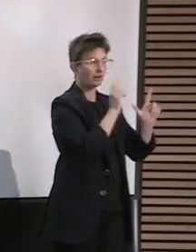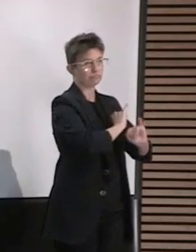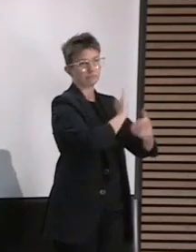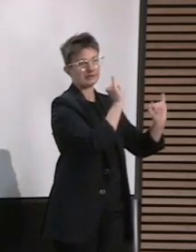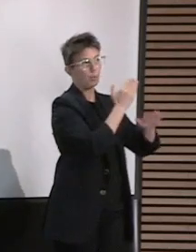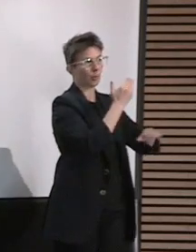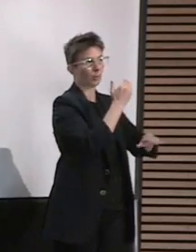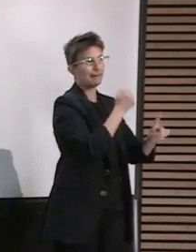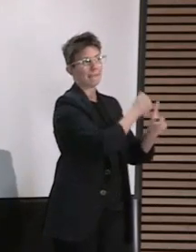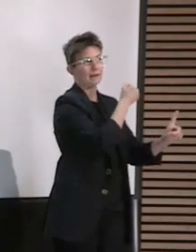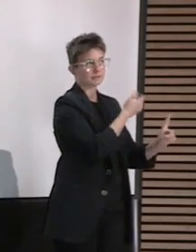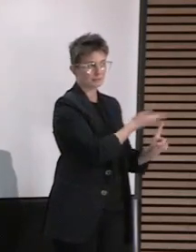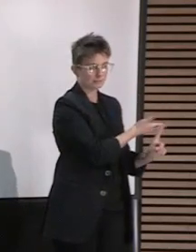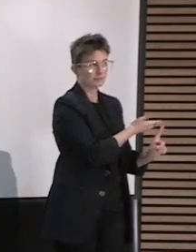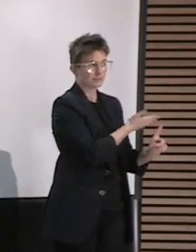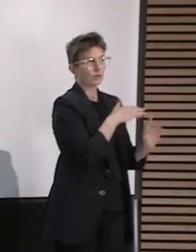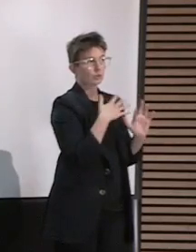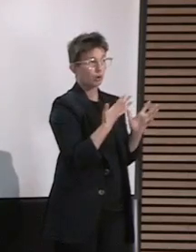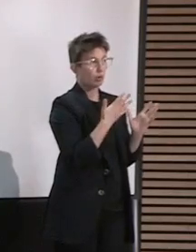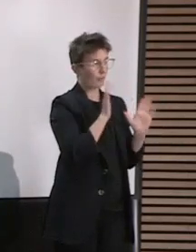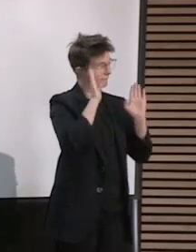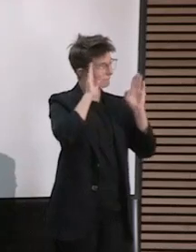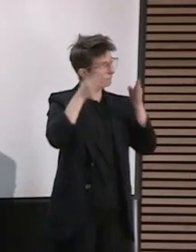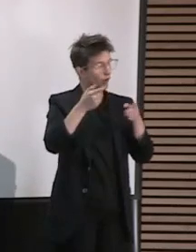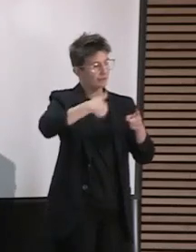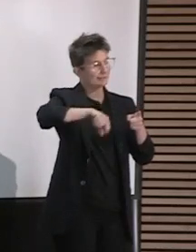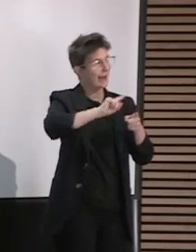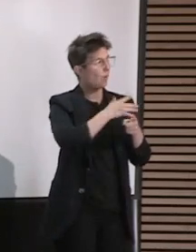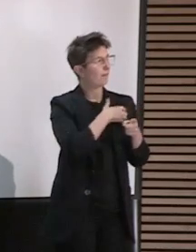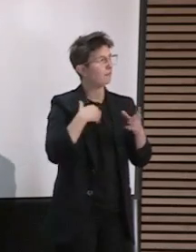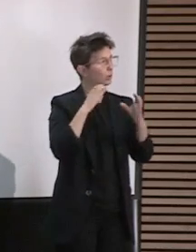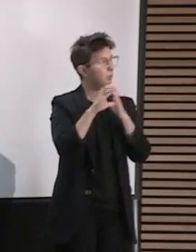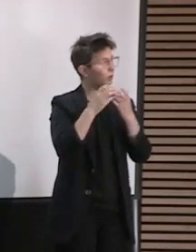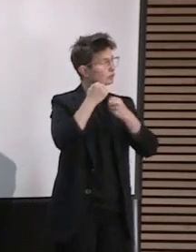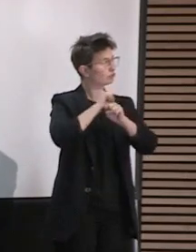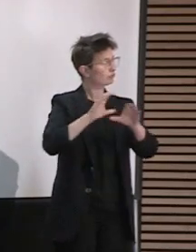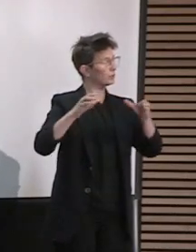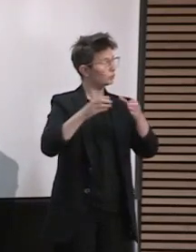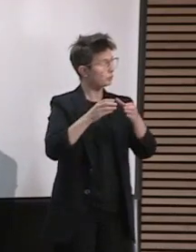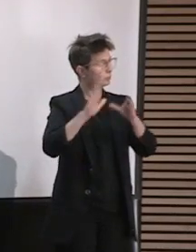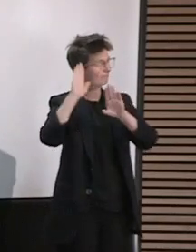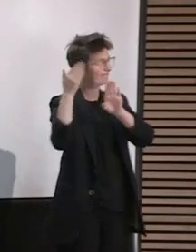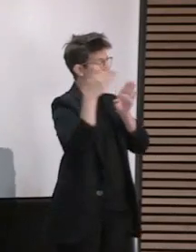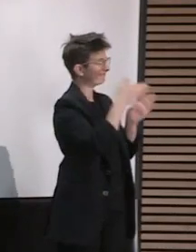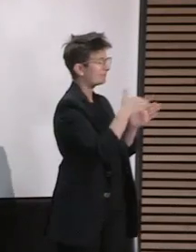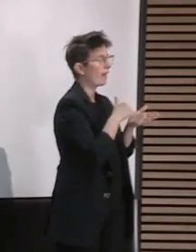Kaore e taea e au te haere ki nga mea taipitopito taapiri ke atu i te ki te mea ko taatau he kawanatanga he tino tupato ki